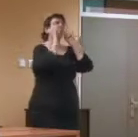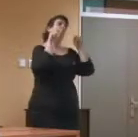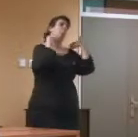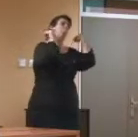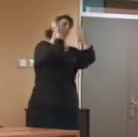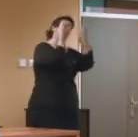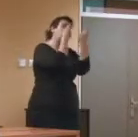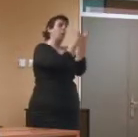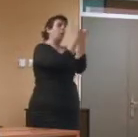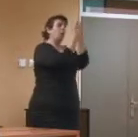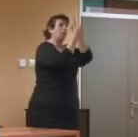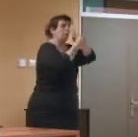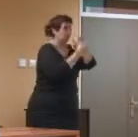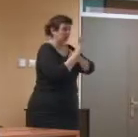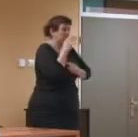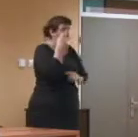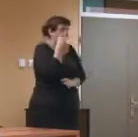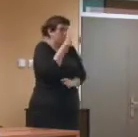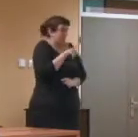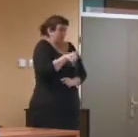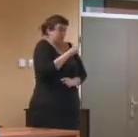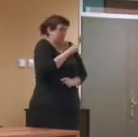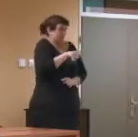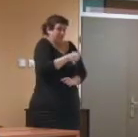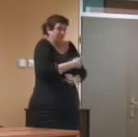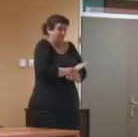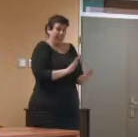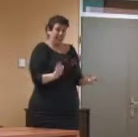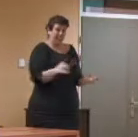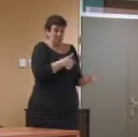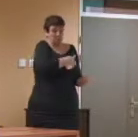si no que él interpreta un personaje porque en realidad a él le han pillado las grabaciones